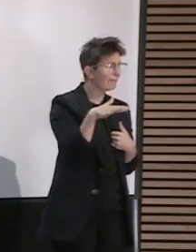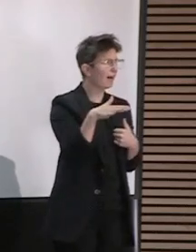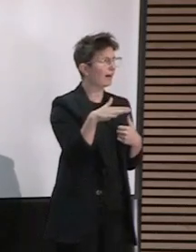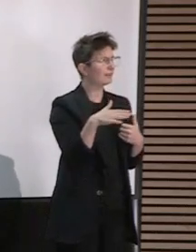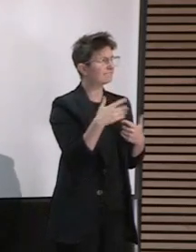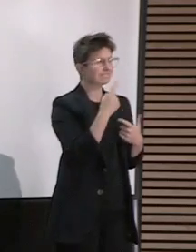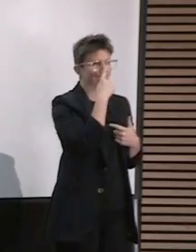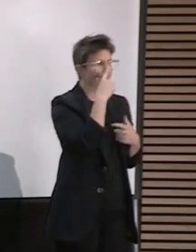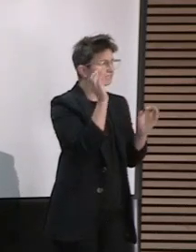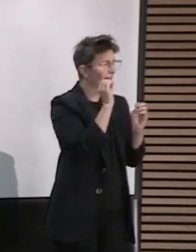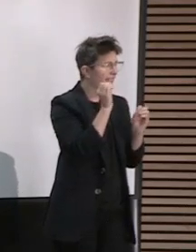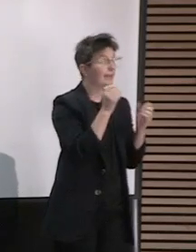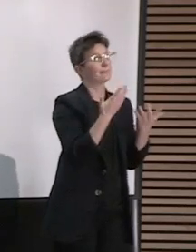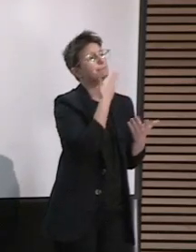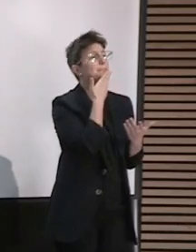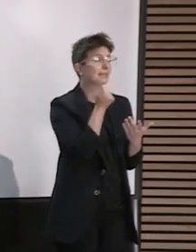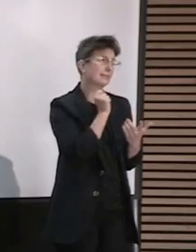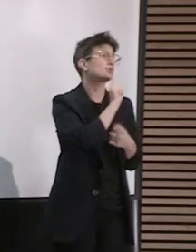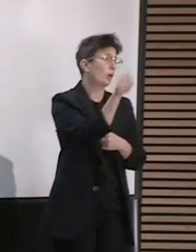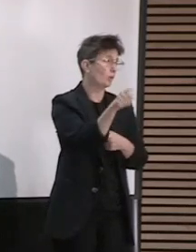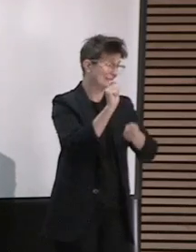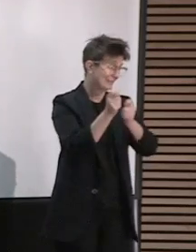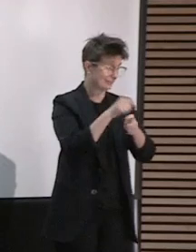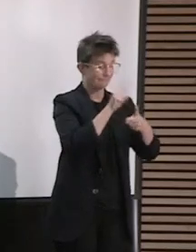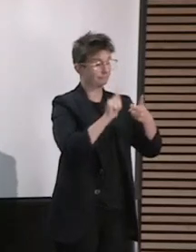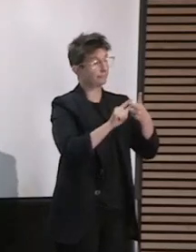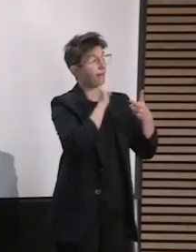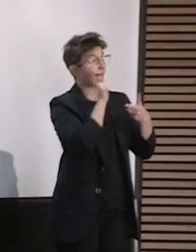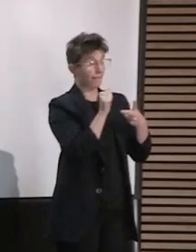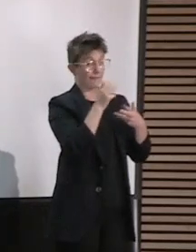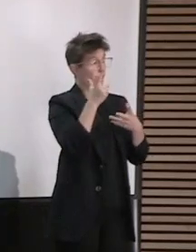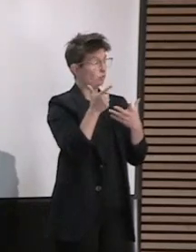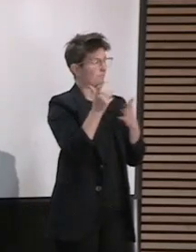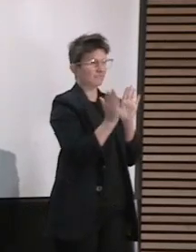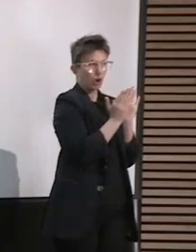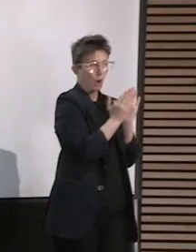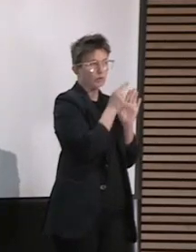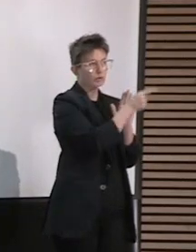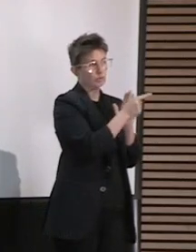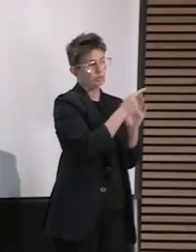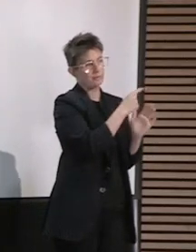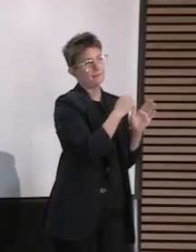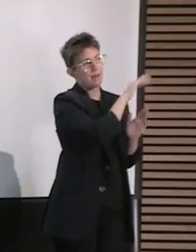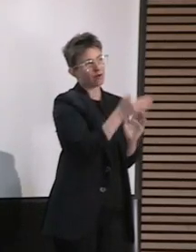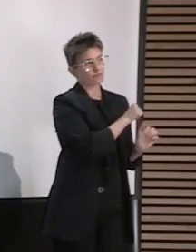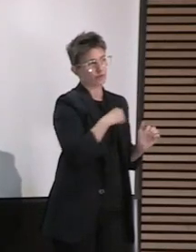te whakamatautau. Mena kei a